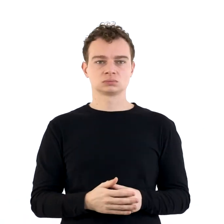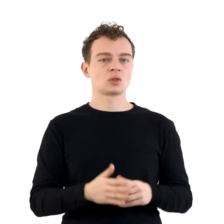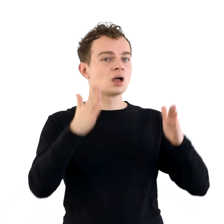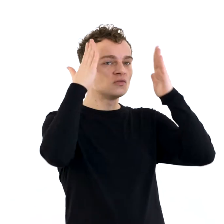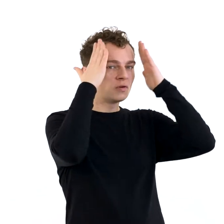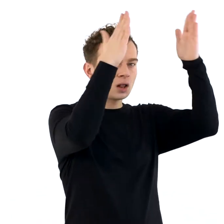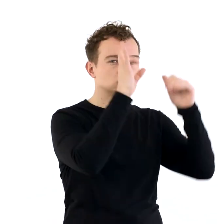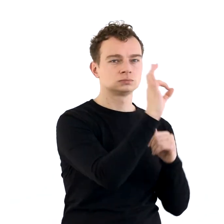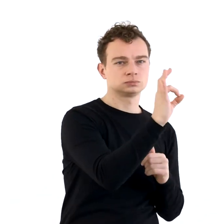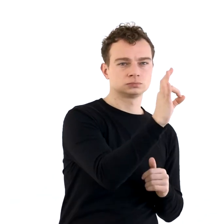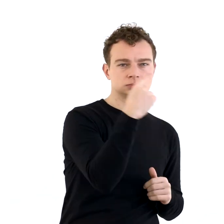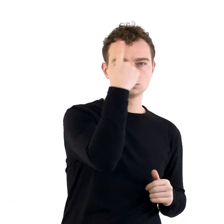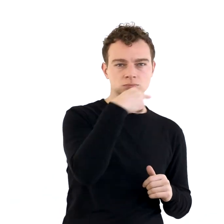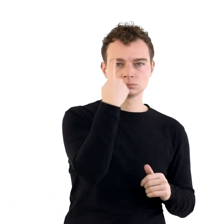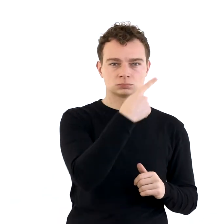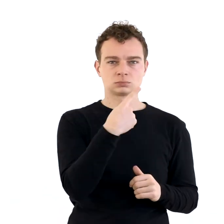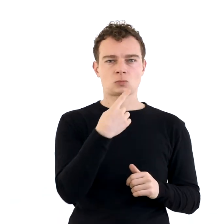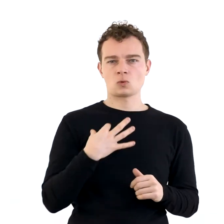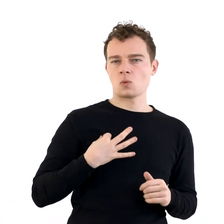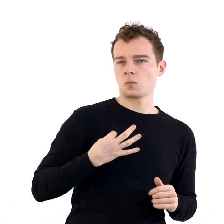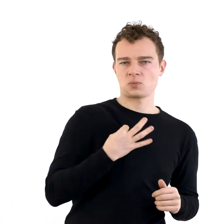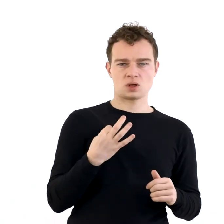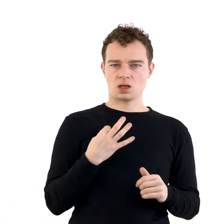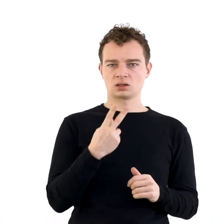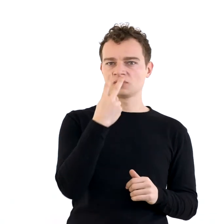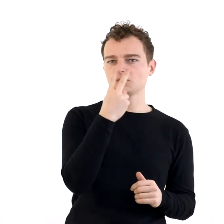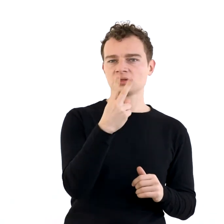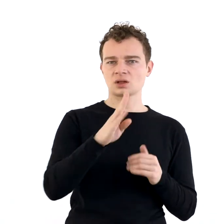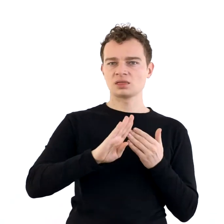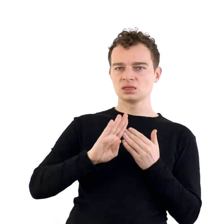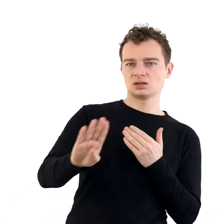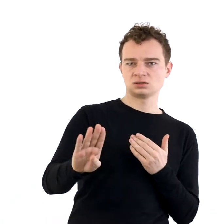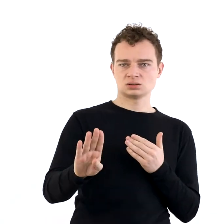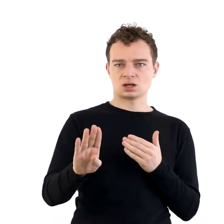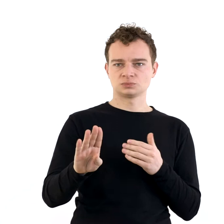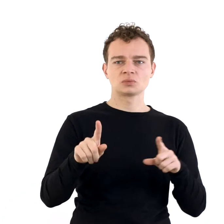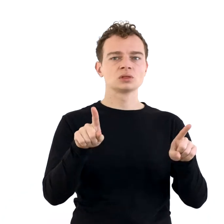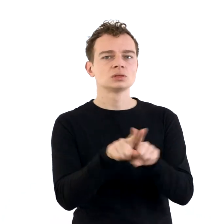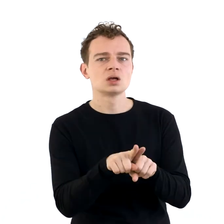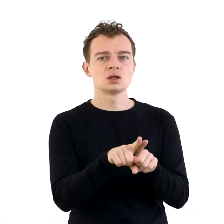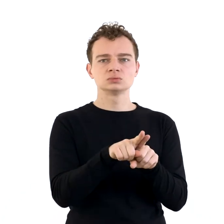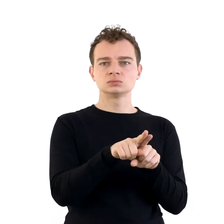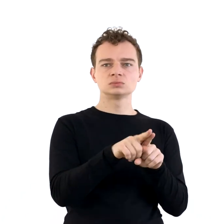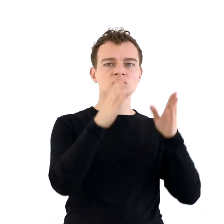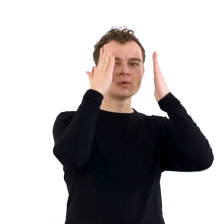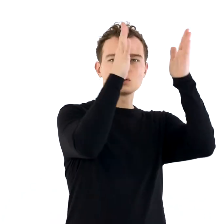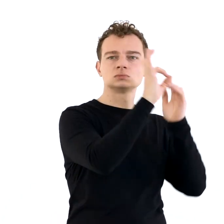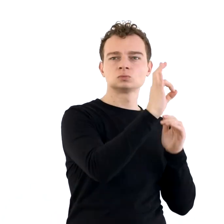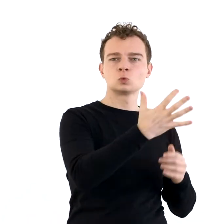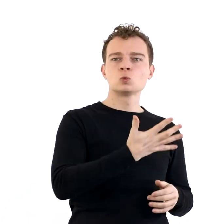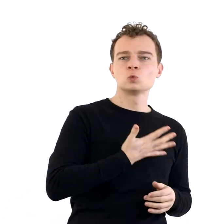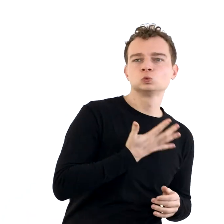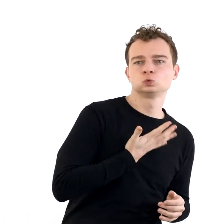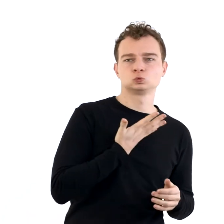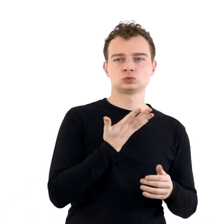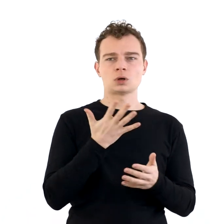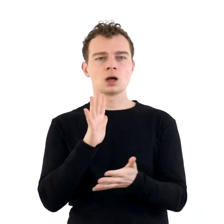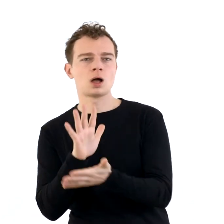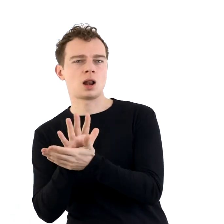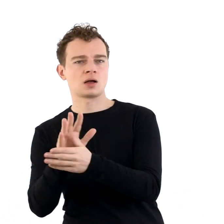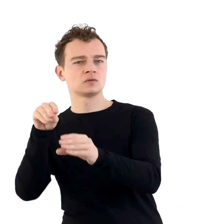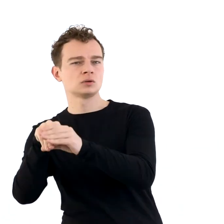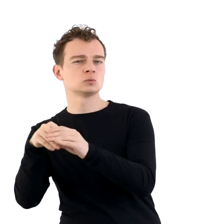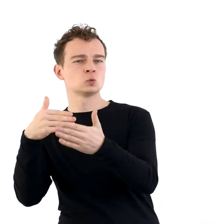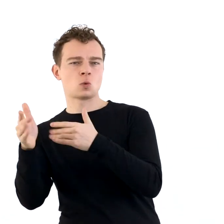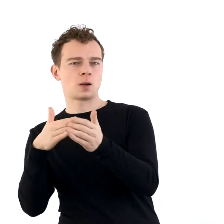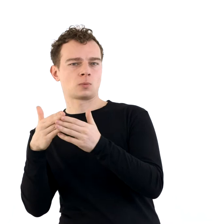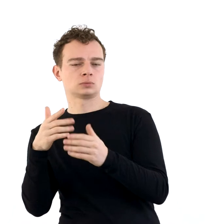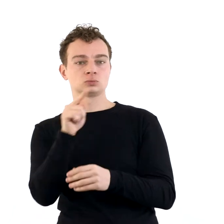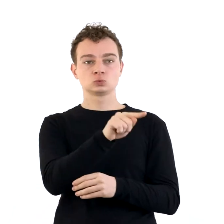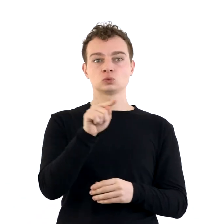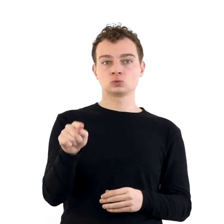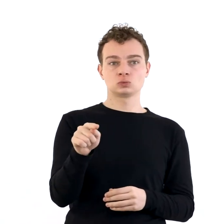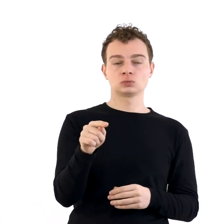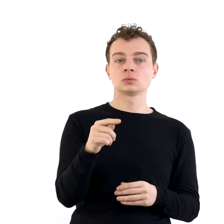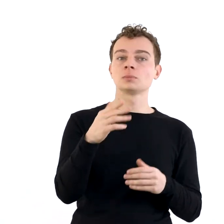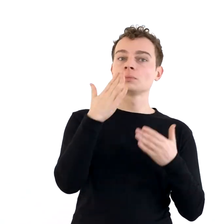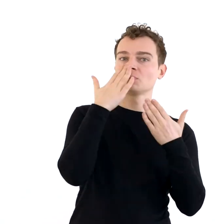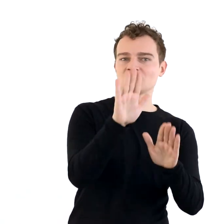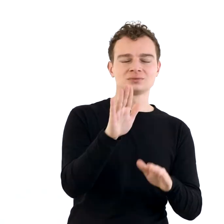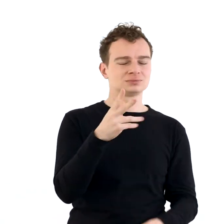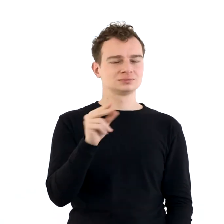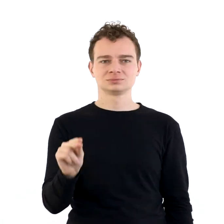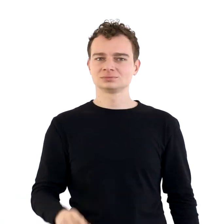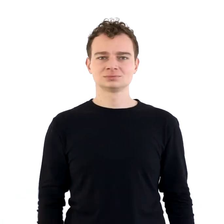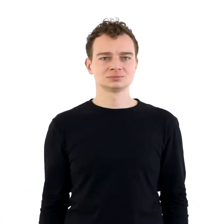Twarz faraona miała wyraz obojętny, zdystansowany, pozbawiony wszelkich uczuć czy znamion słabości.